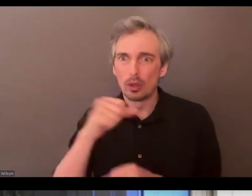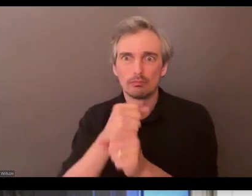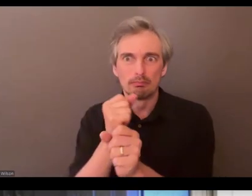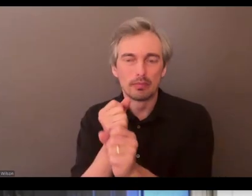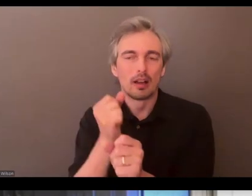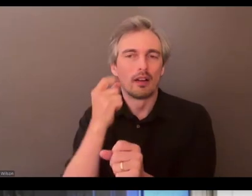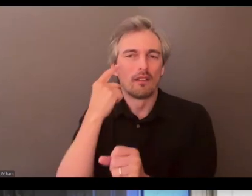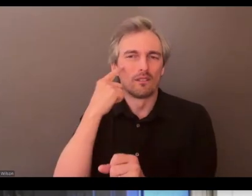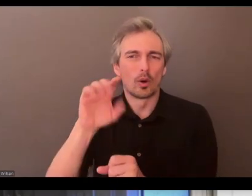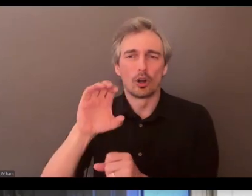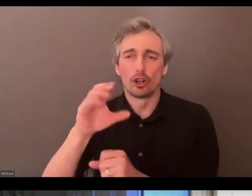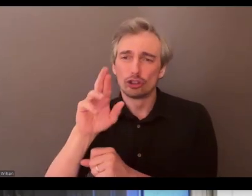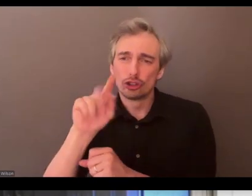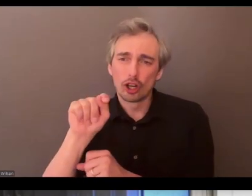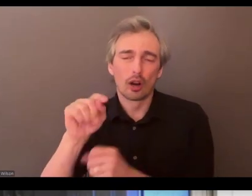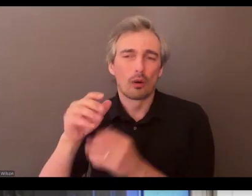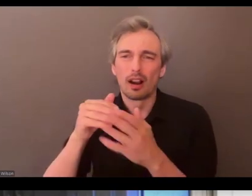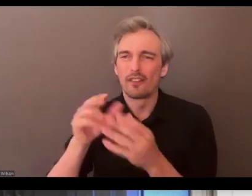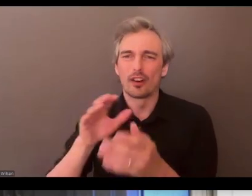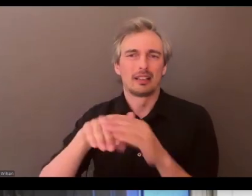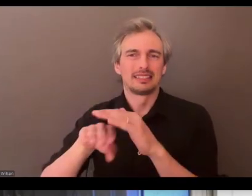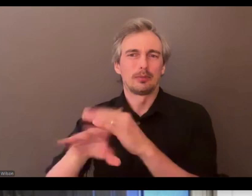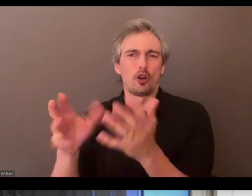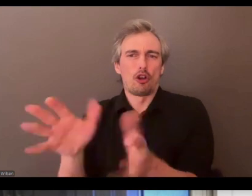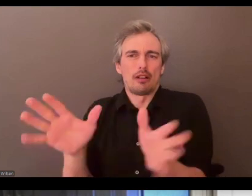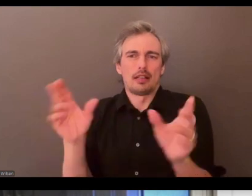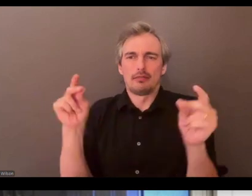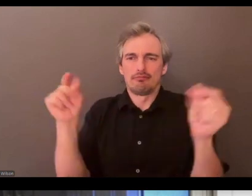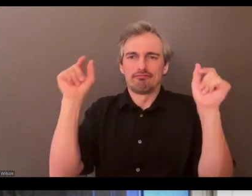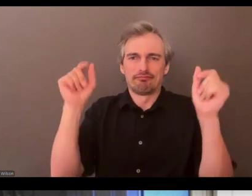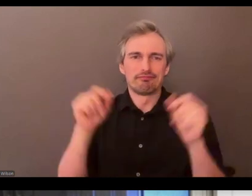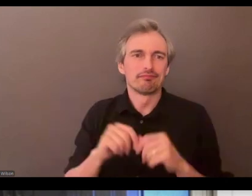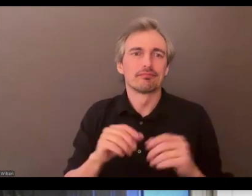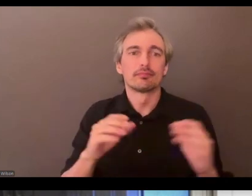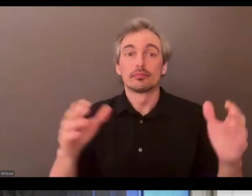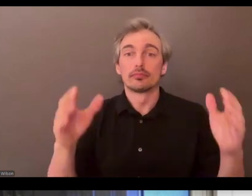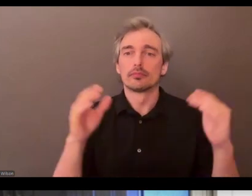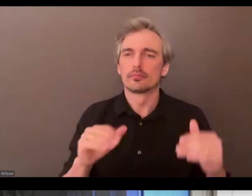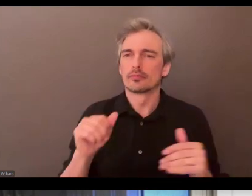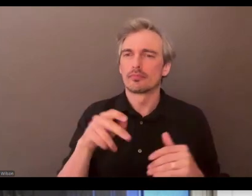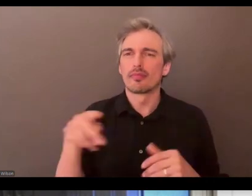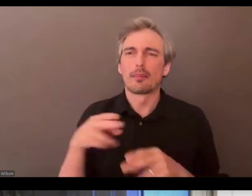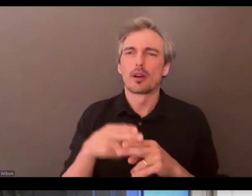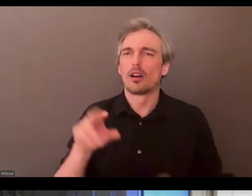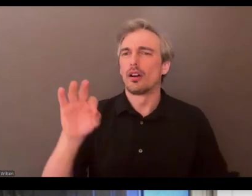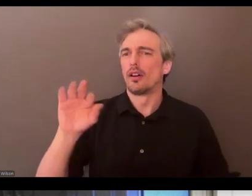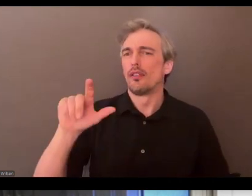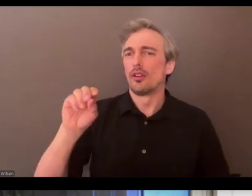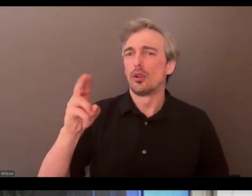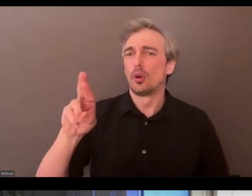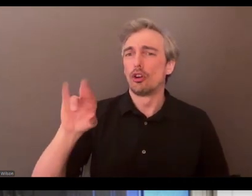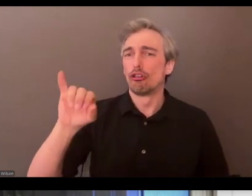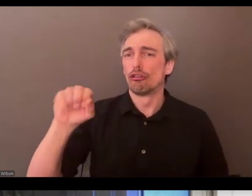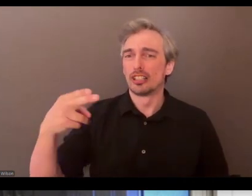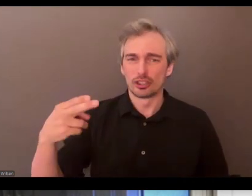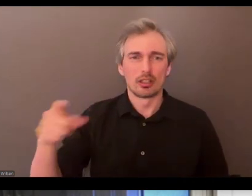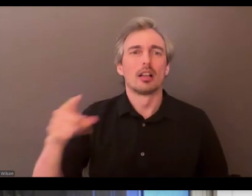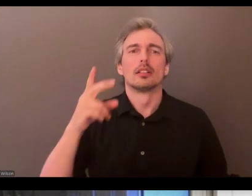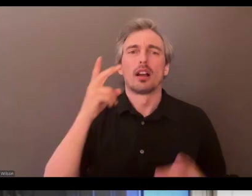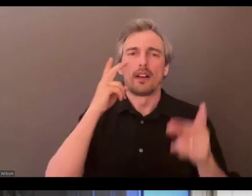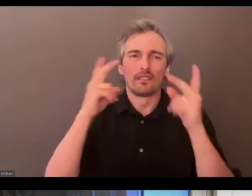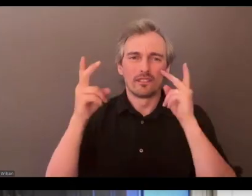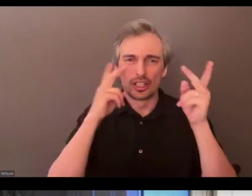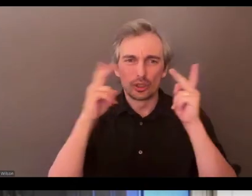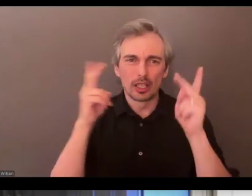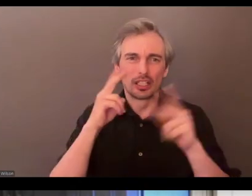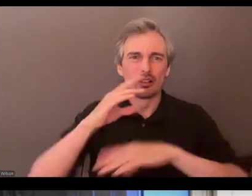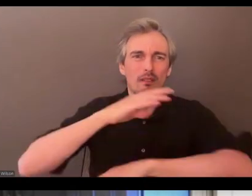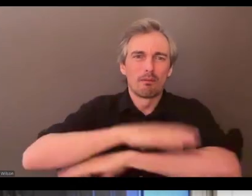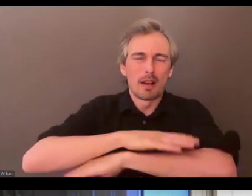これは、代替テキストやレスポンシブ埋め込みをサポ ートする、包括的なオンラインチ ャ ートのためのウェブベ ースのビジュアライゼ ーションプラットフォ ームです。